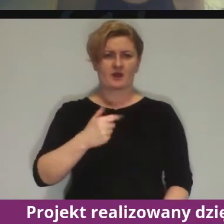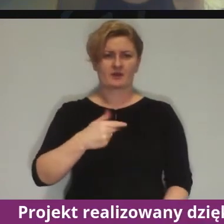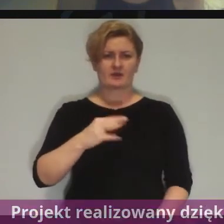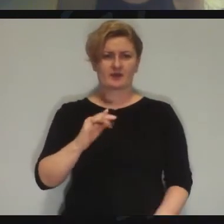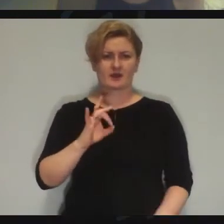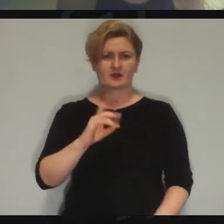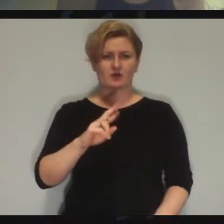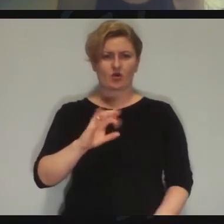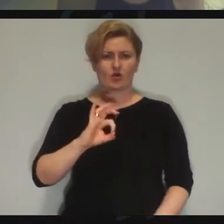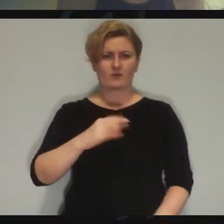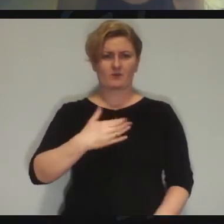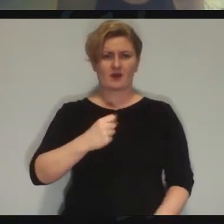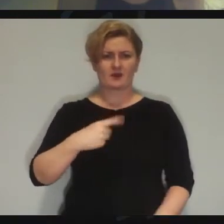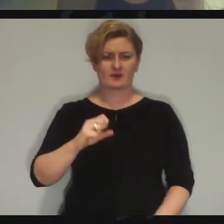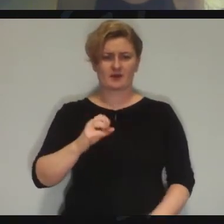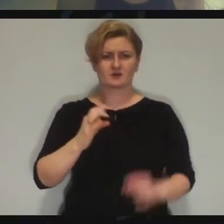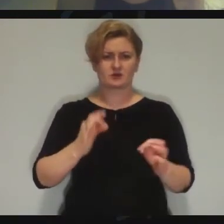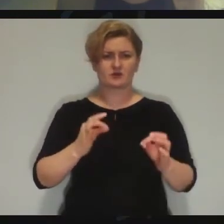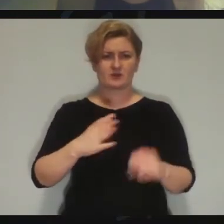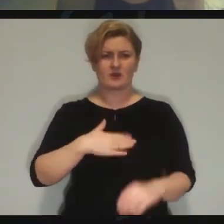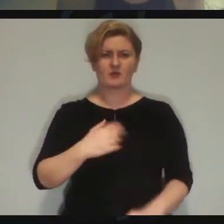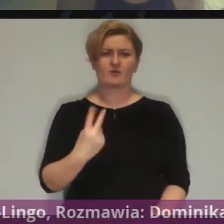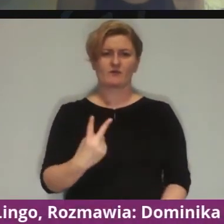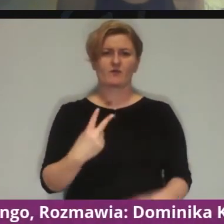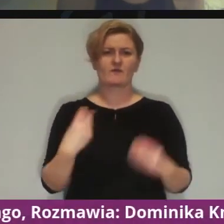Dzisiaj mam dwóch fantastycznych gości,